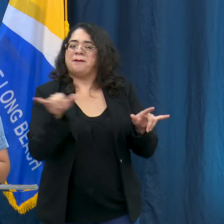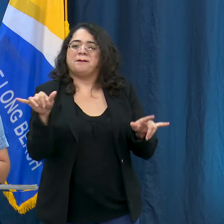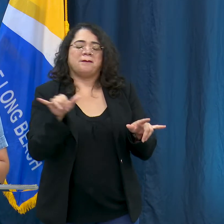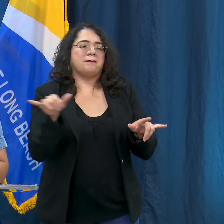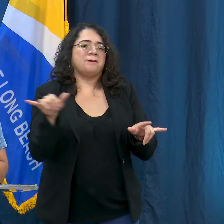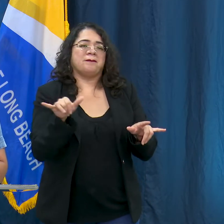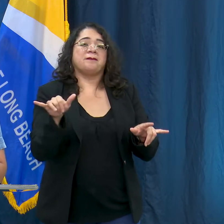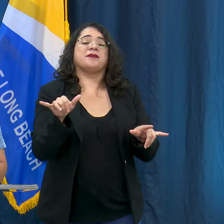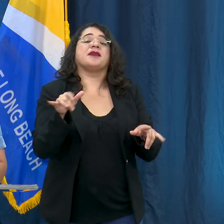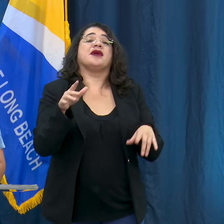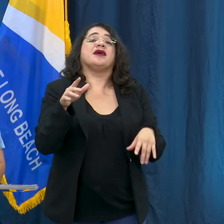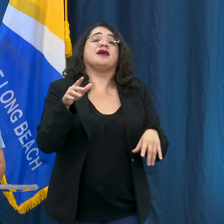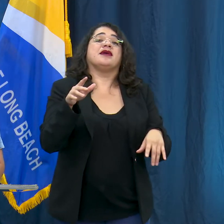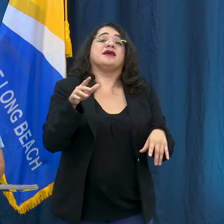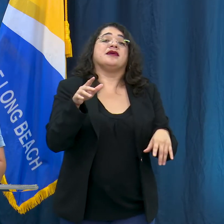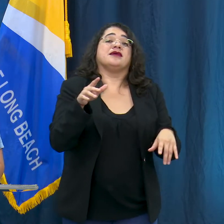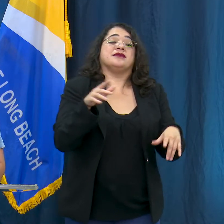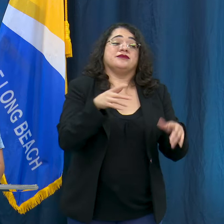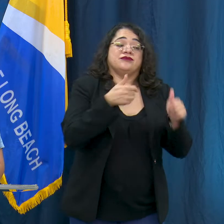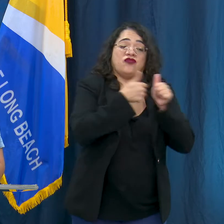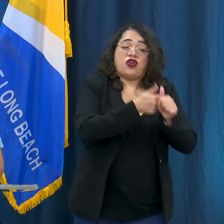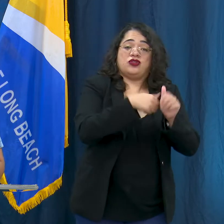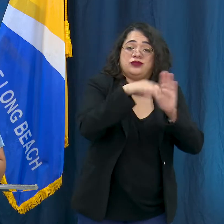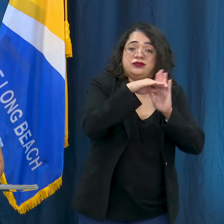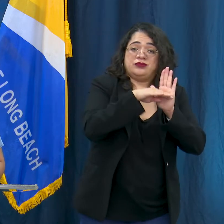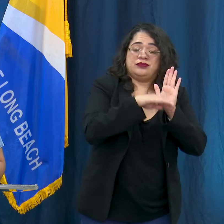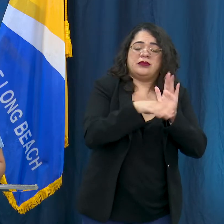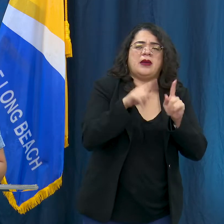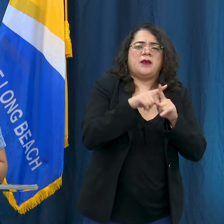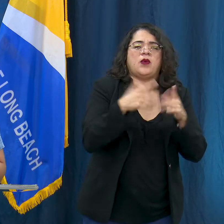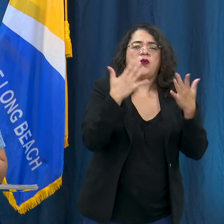CSK venden Syrian comida CS possible men take a